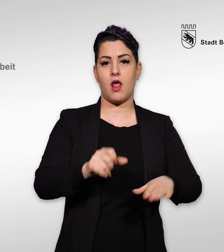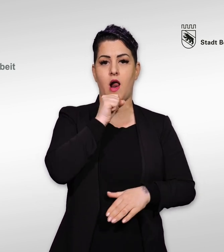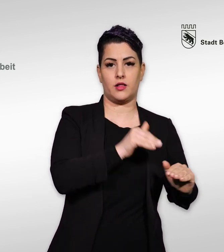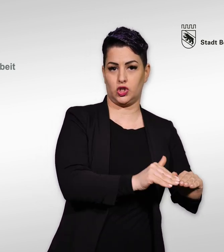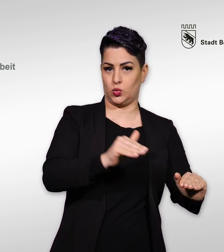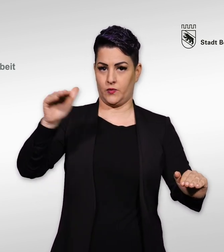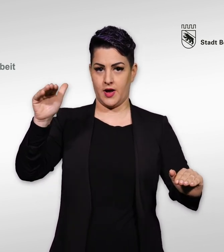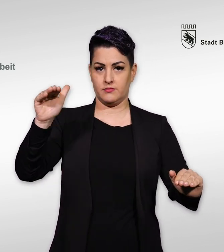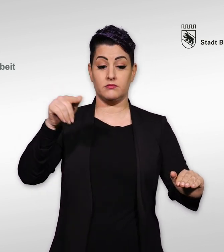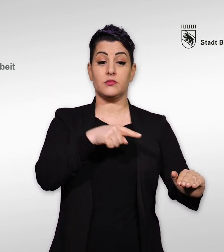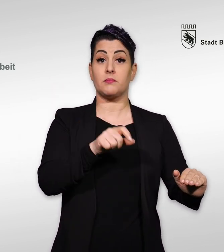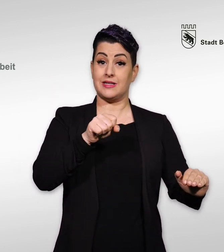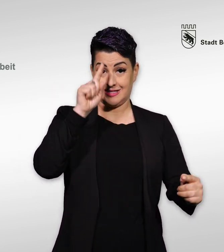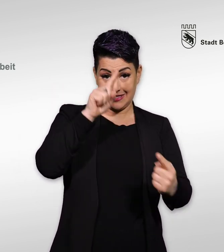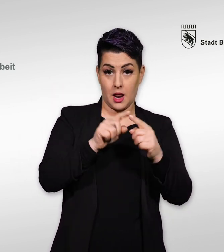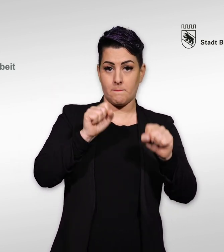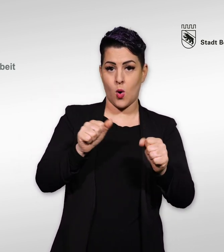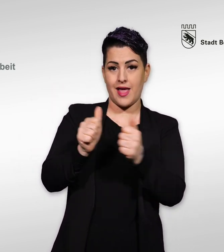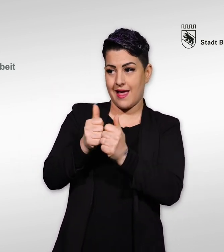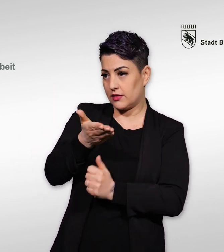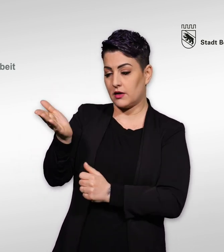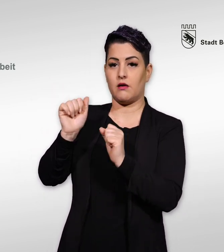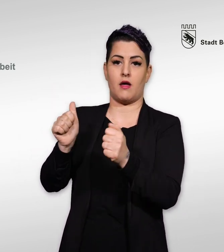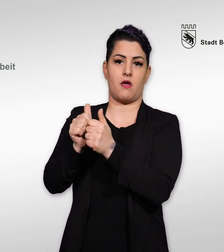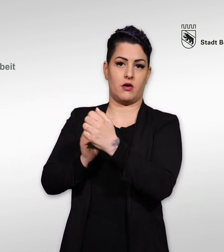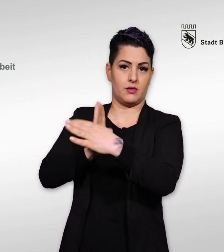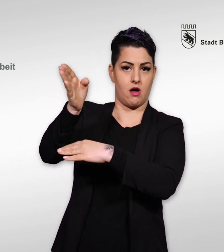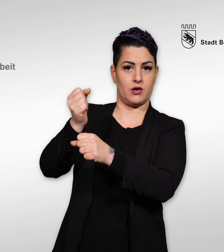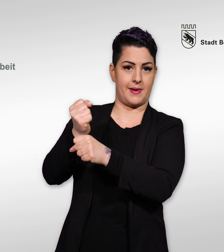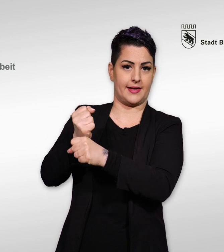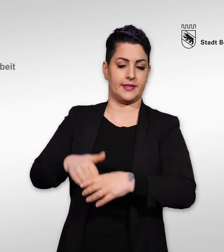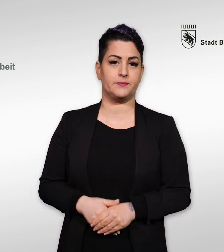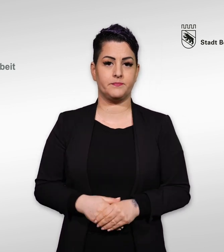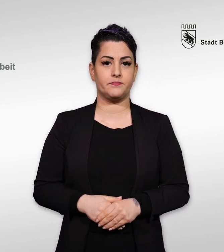einer Erwerbsarbeit nachzugehen. Mehr dazu finden Sie im Gebärdensprach-Video zum Thema